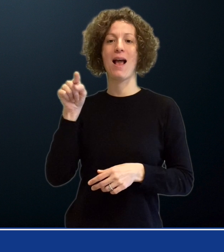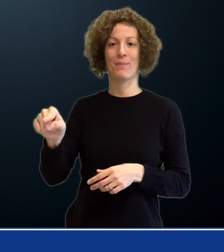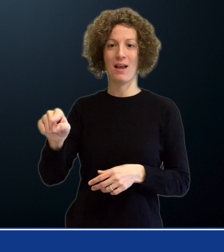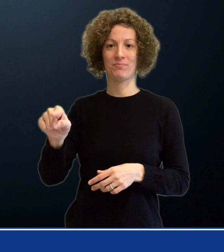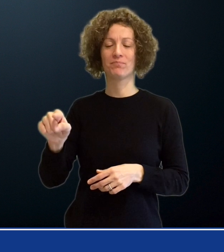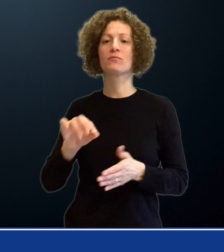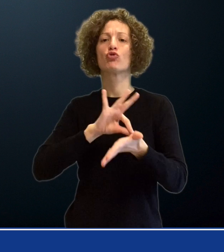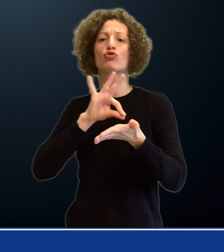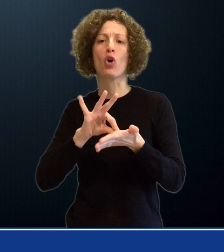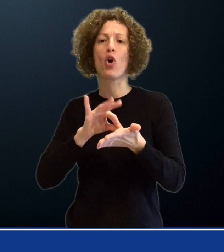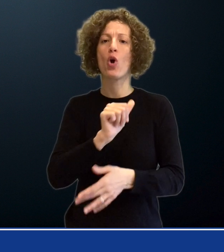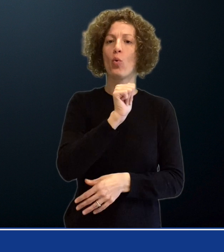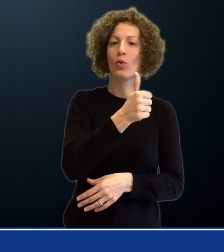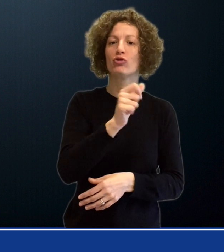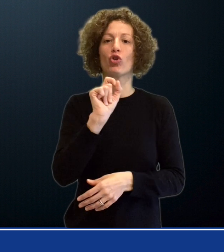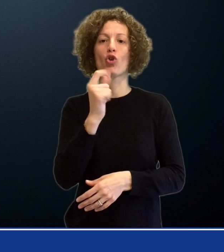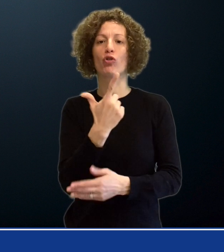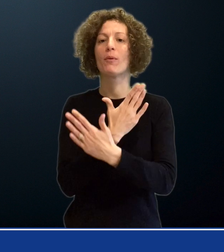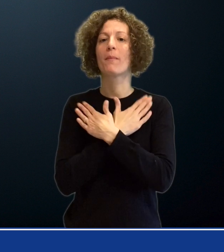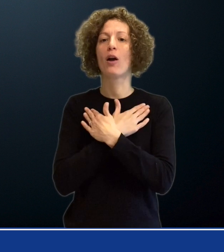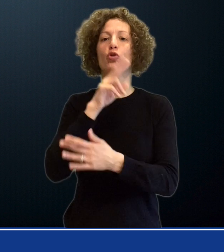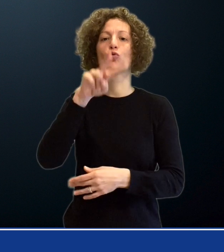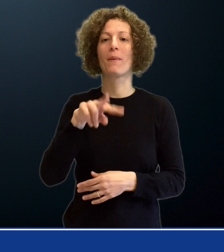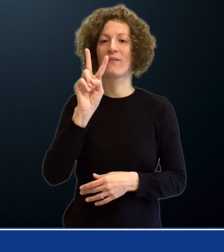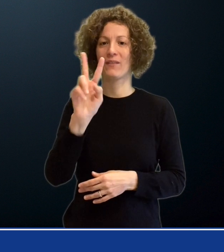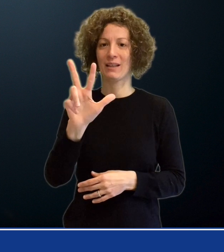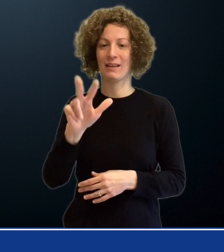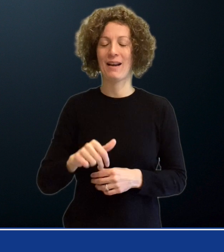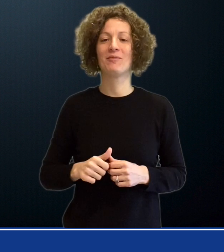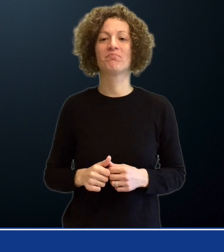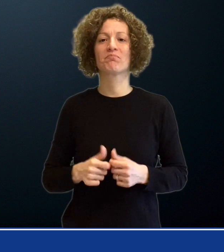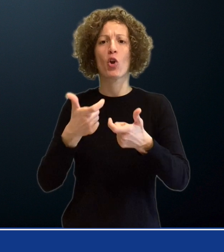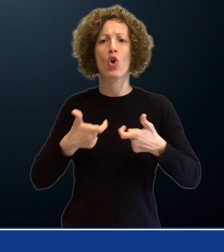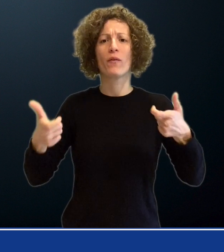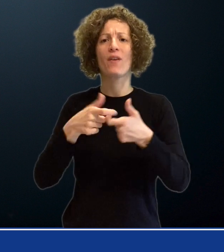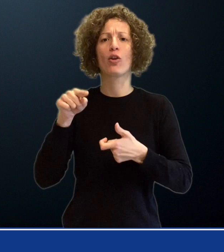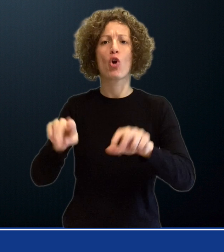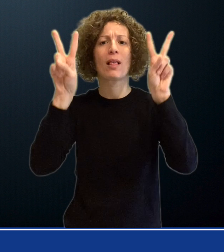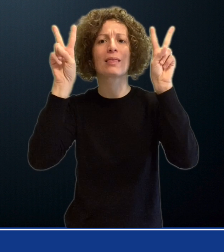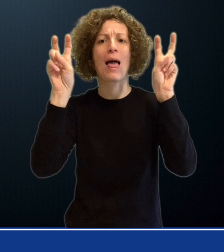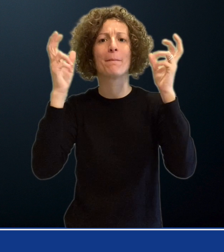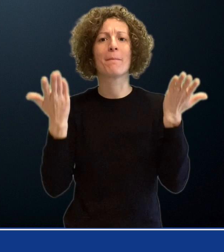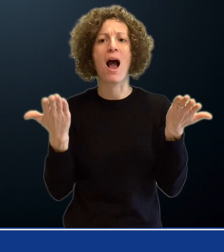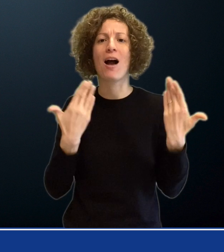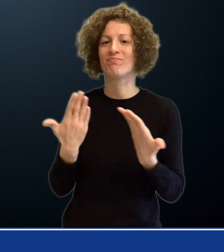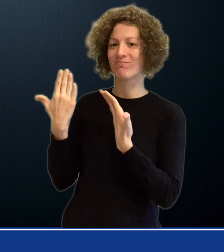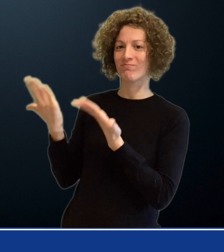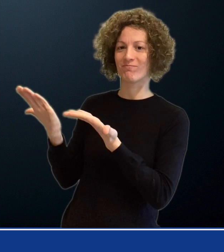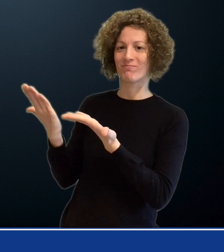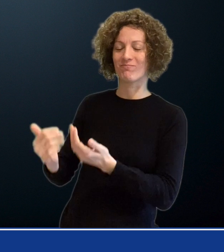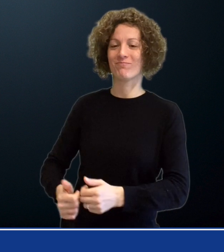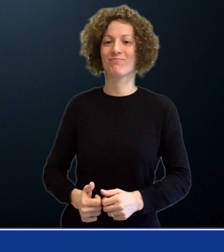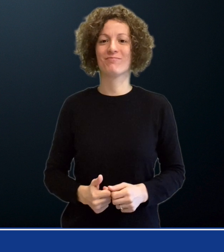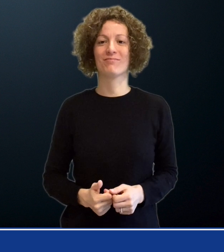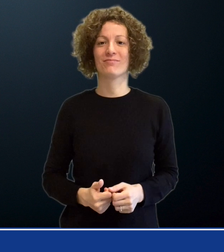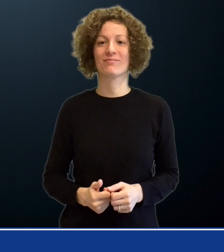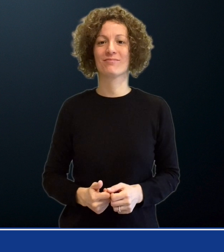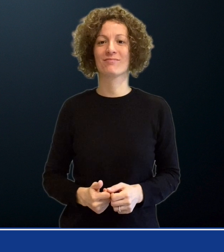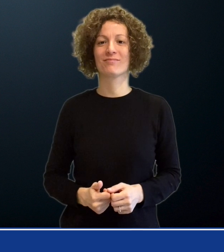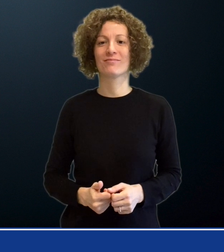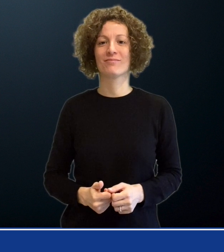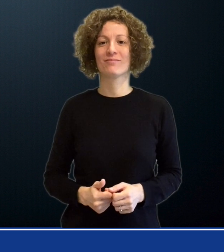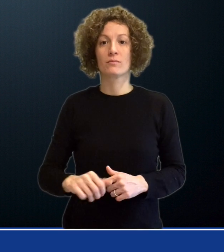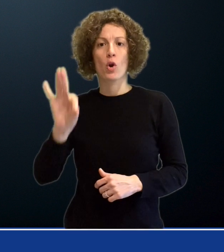presso l’Università della Calabria nei giorni 11 e 12 maggio 2023 e avrà come tema “La LIS: patrimonio culturale o capitale umano?”.